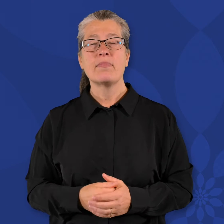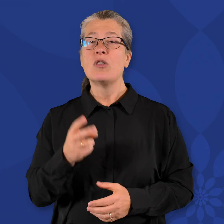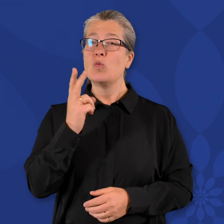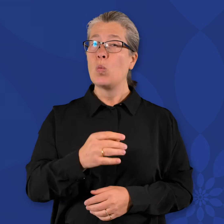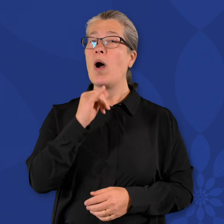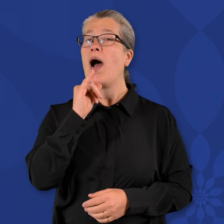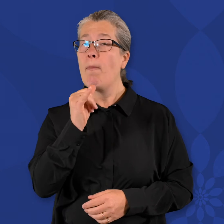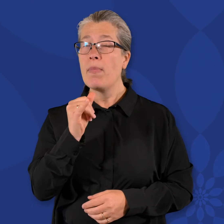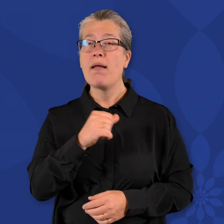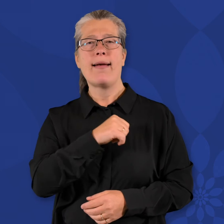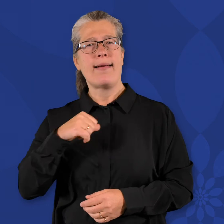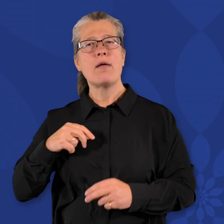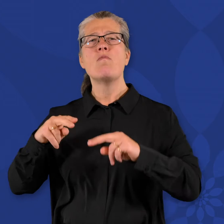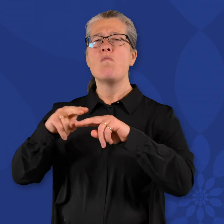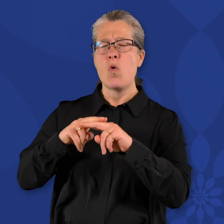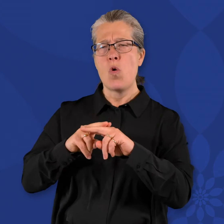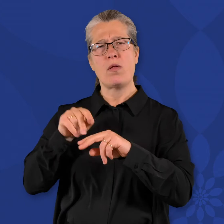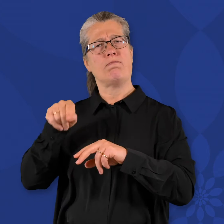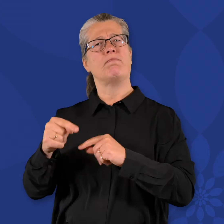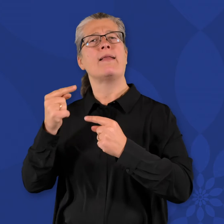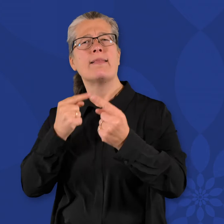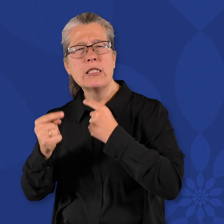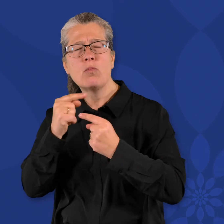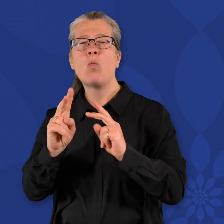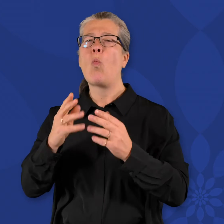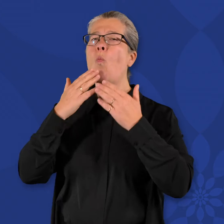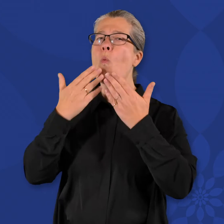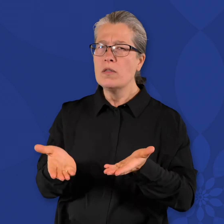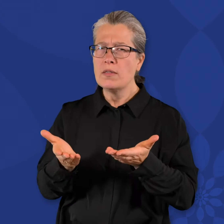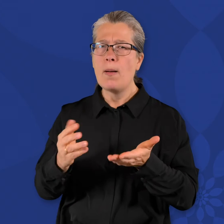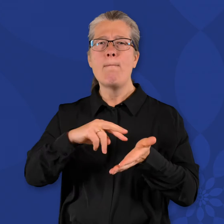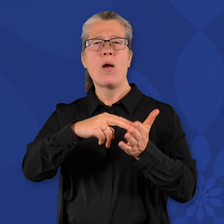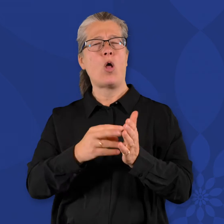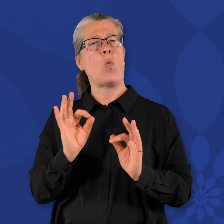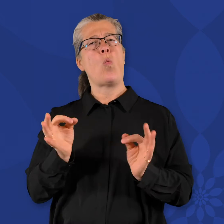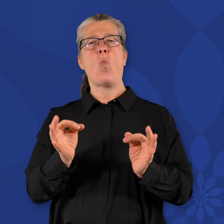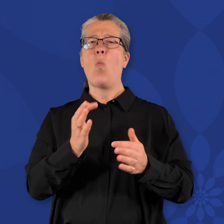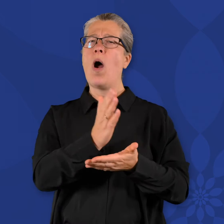Vid sina överläggningar den 20 april godkände regeringen planen för att -